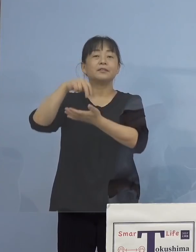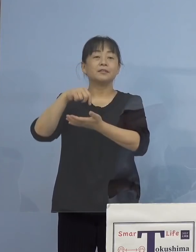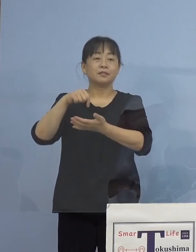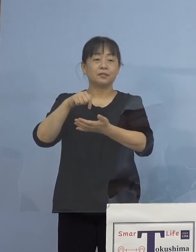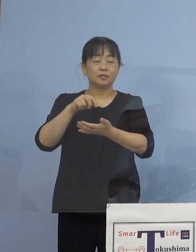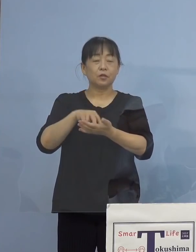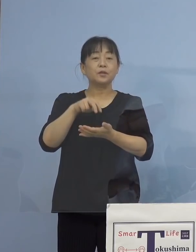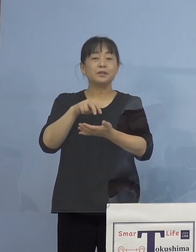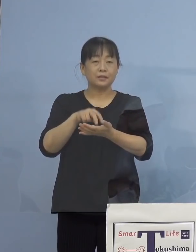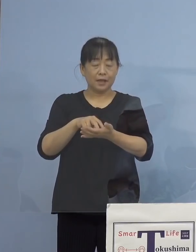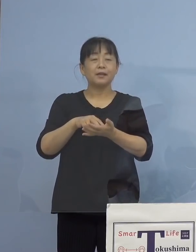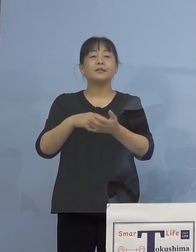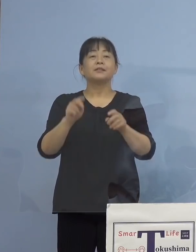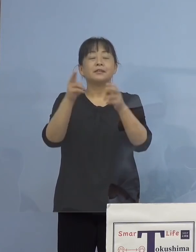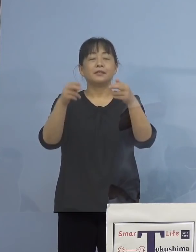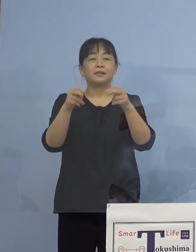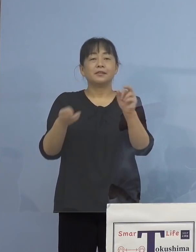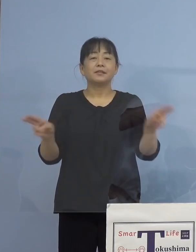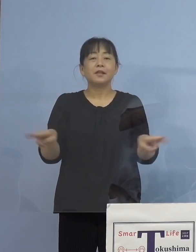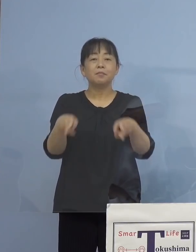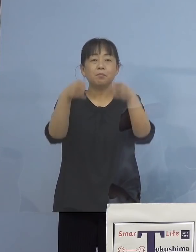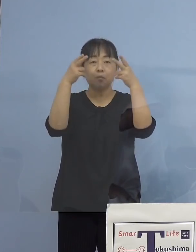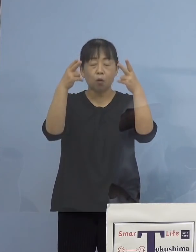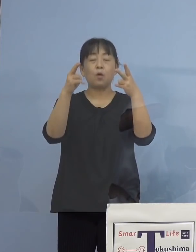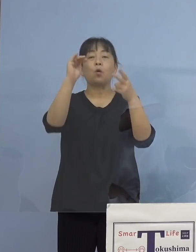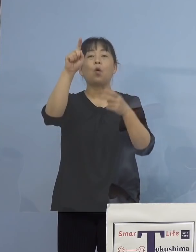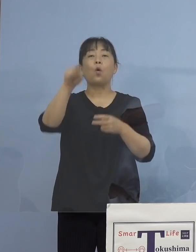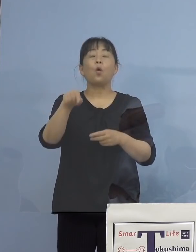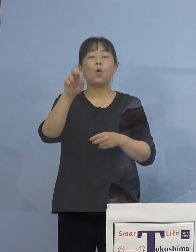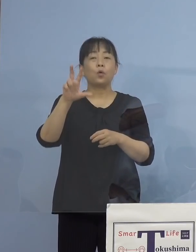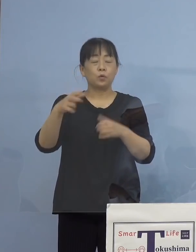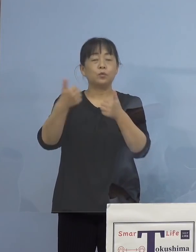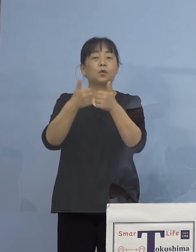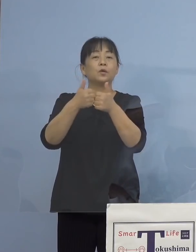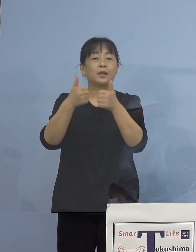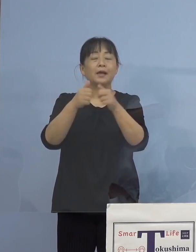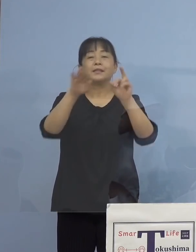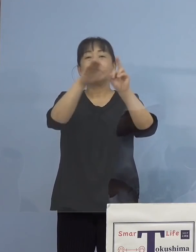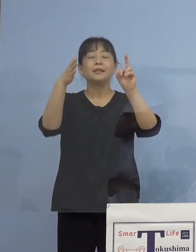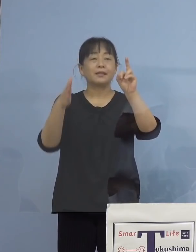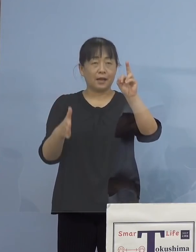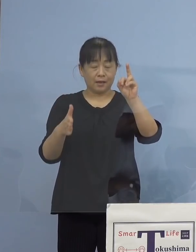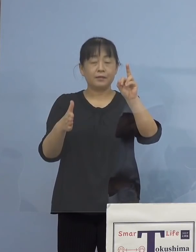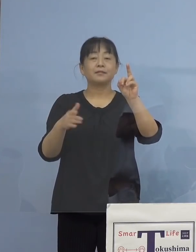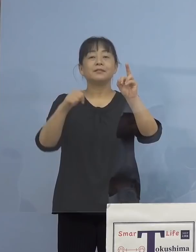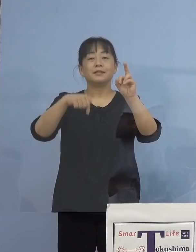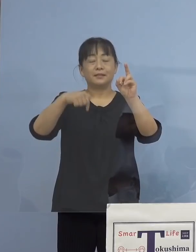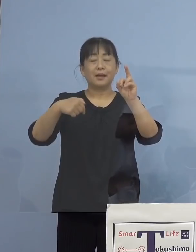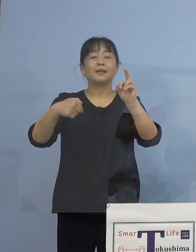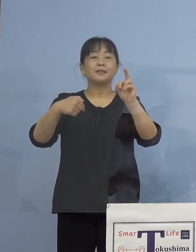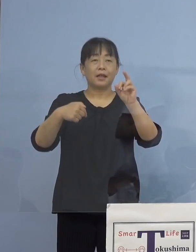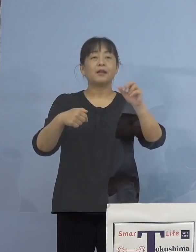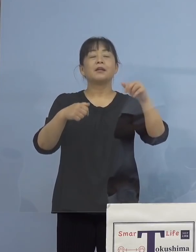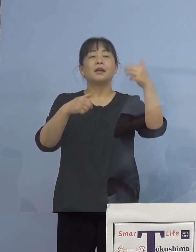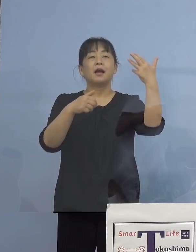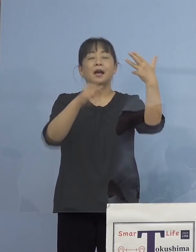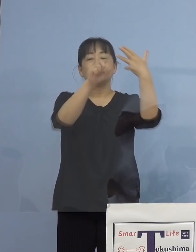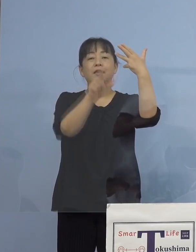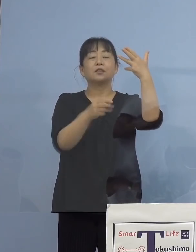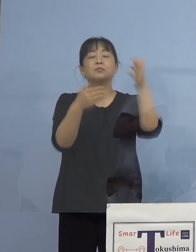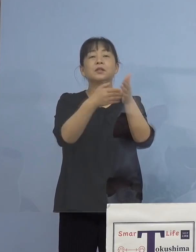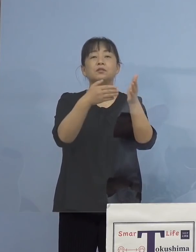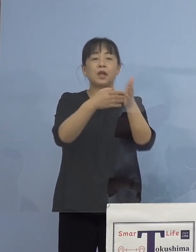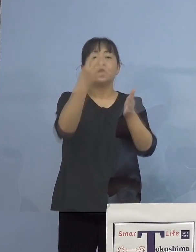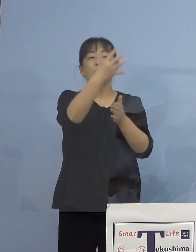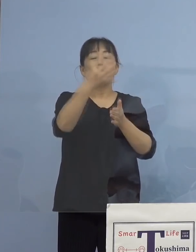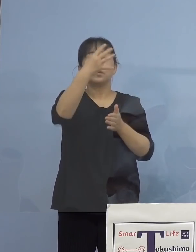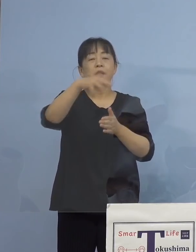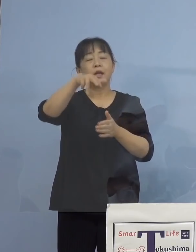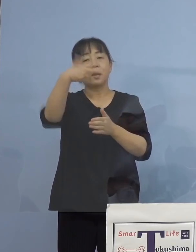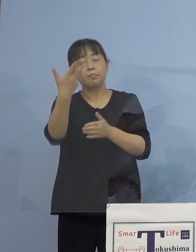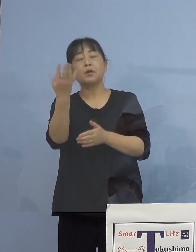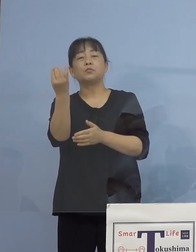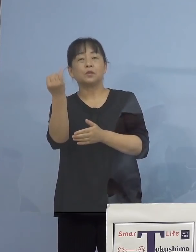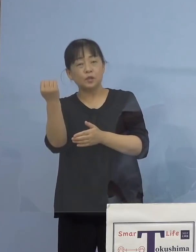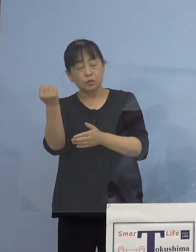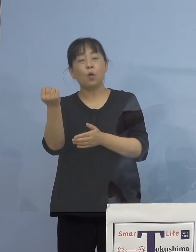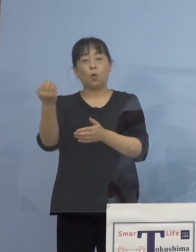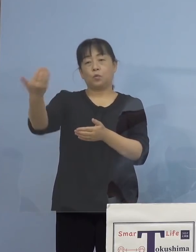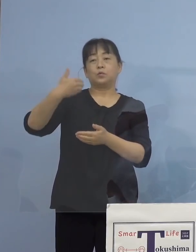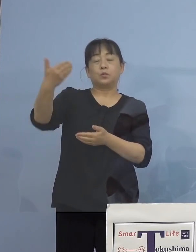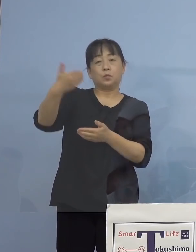専門相談コールセンターに、8月末時点で なんと4,873件のご相談をいただいております